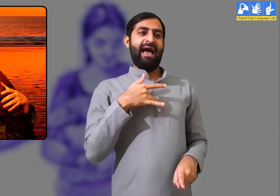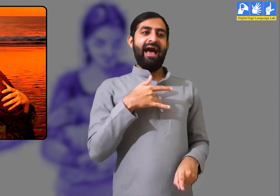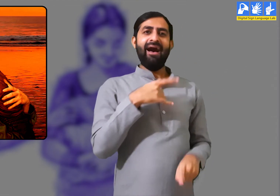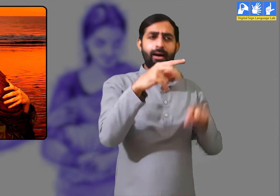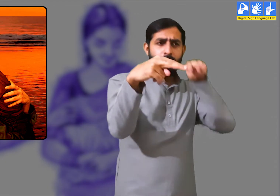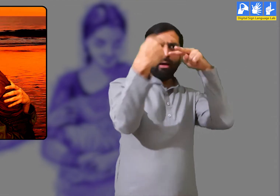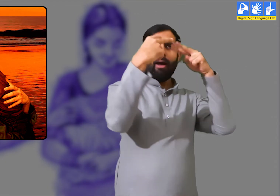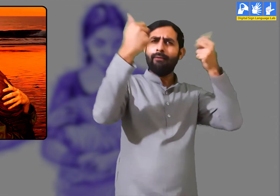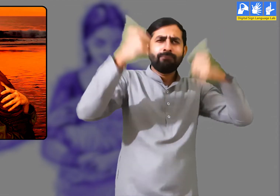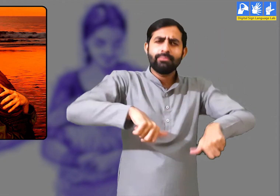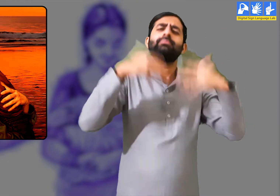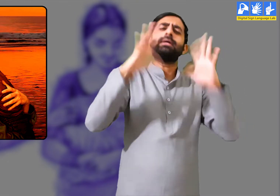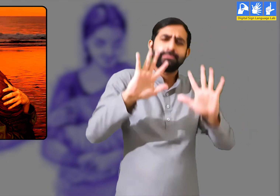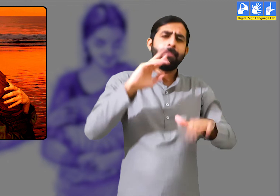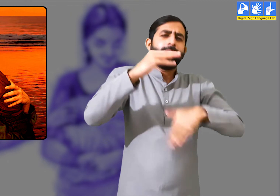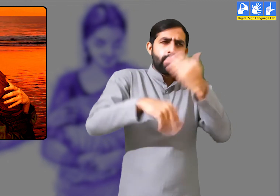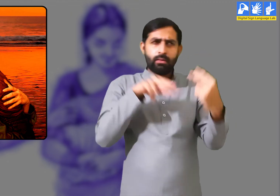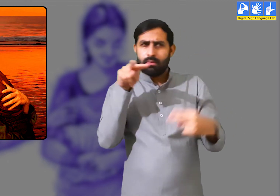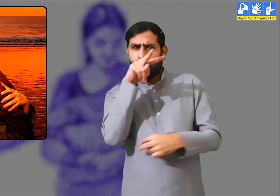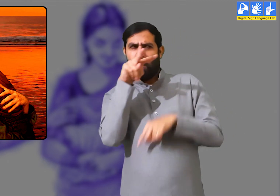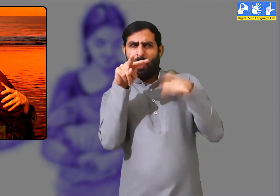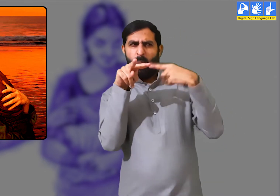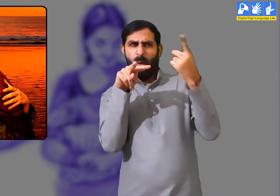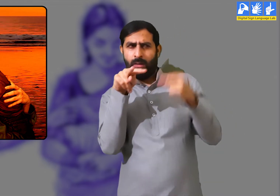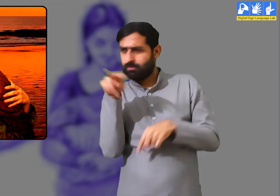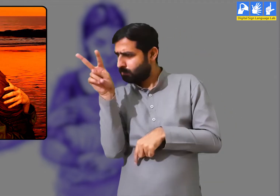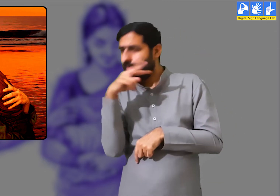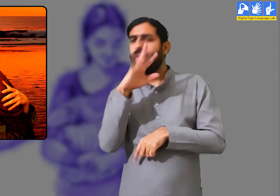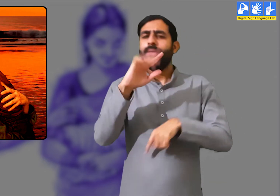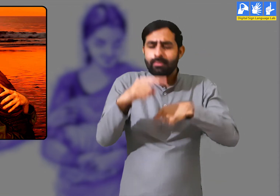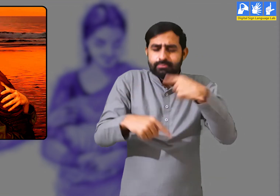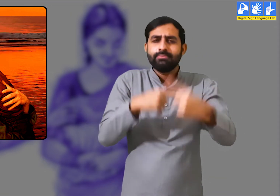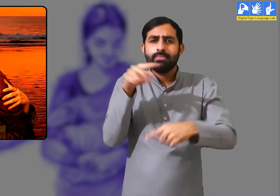कवि कहते है की यदि इस वक्त बच्चा उन्हें नहीं पहचान पा रहा है तो कोई बात नहीं।